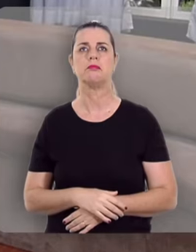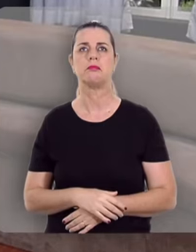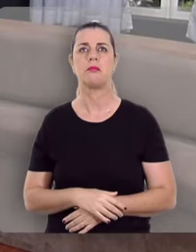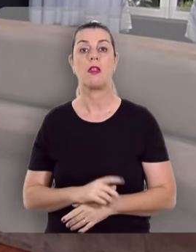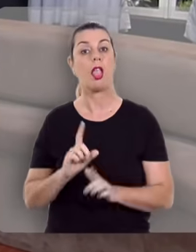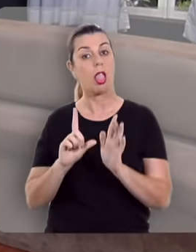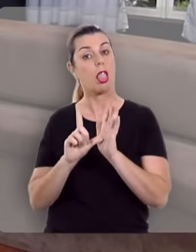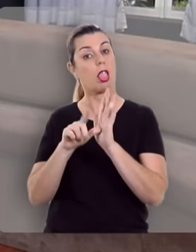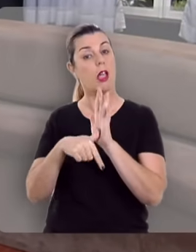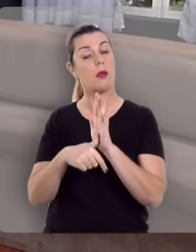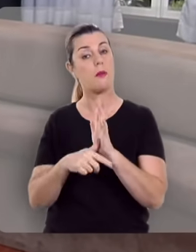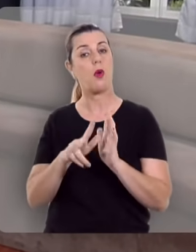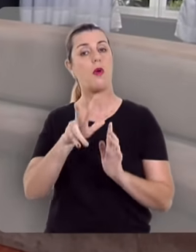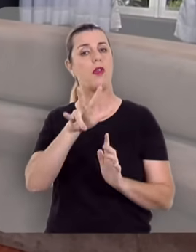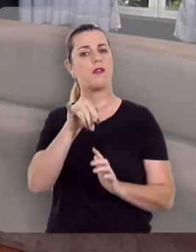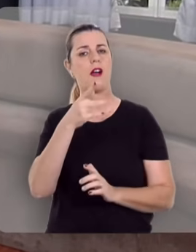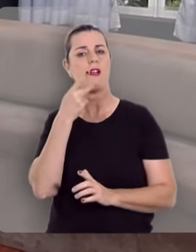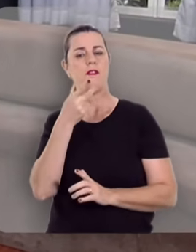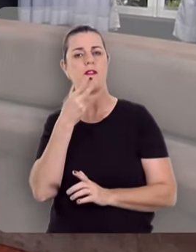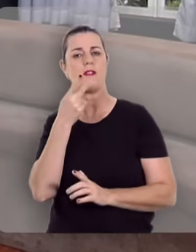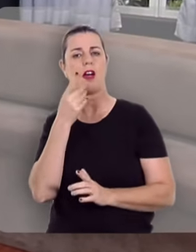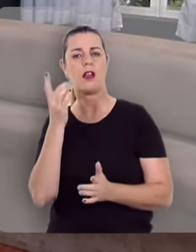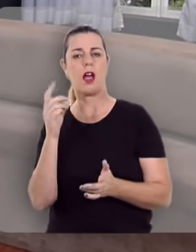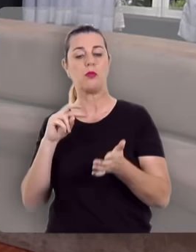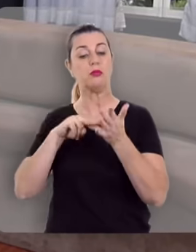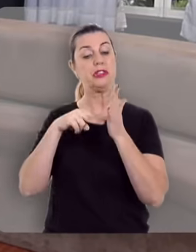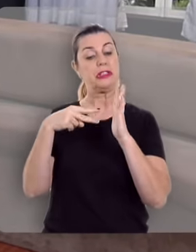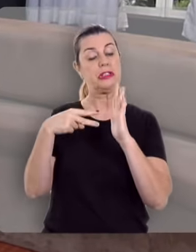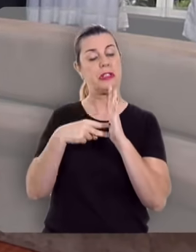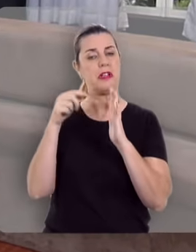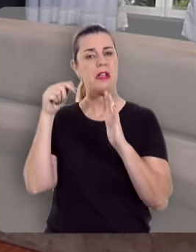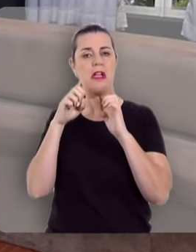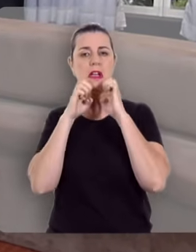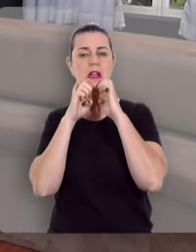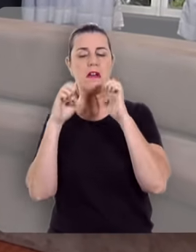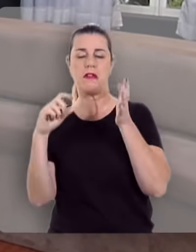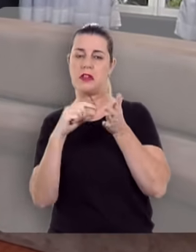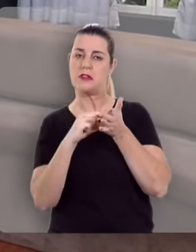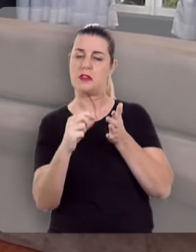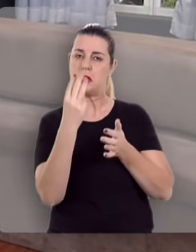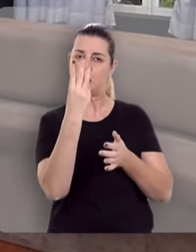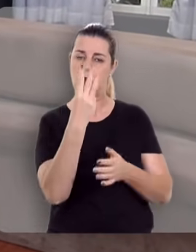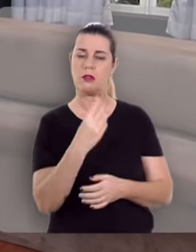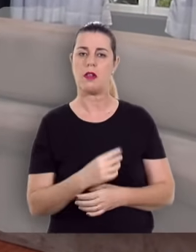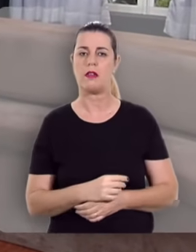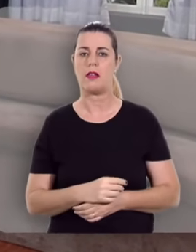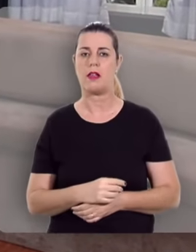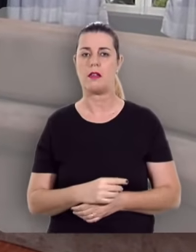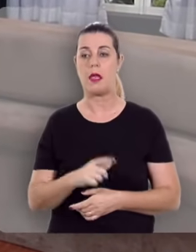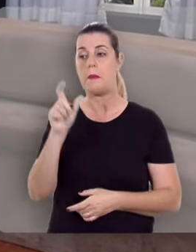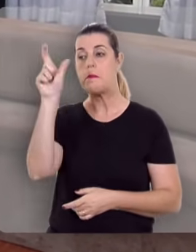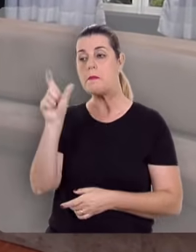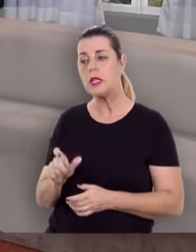e depois ele vai dizer que é Essência deste Evangelho no Versículo 3 é a pessoa de Jesus